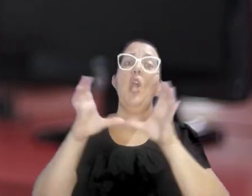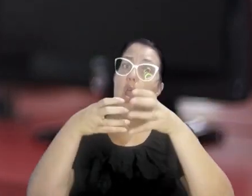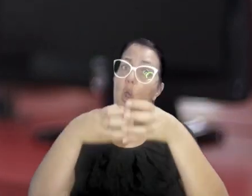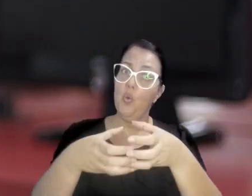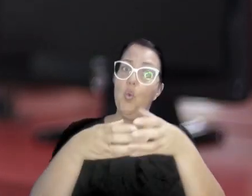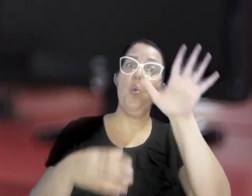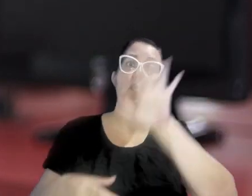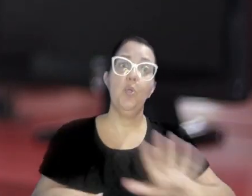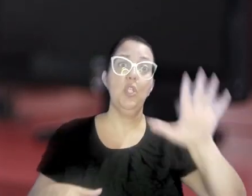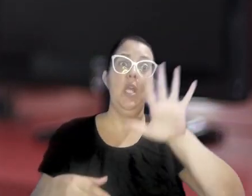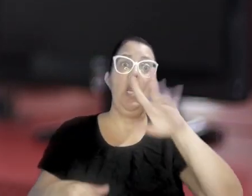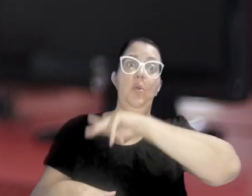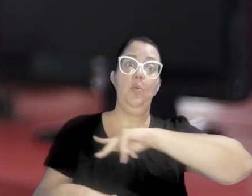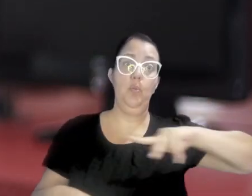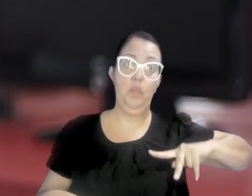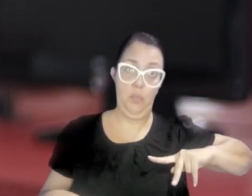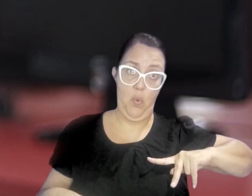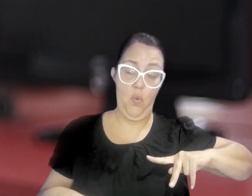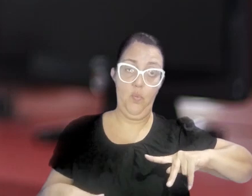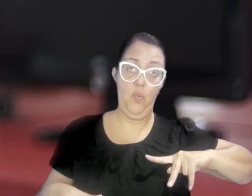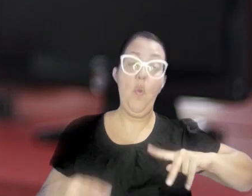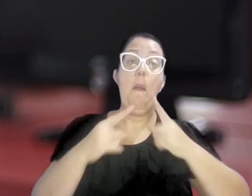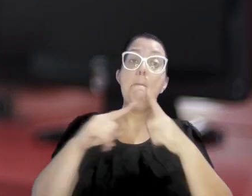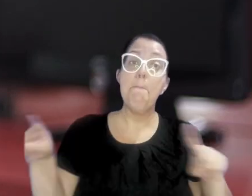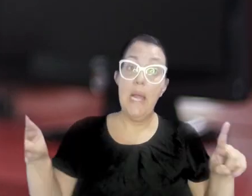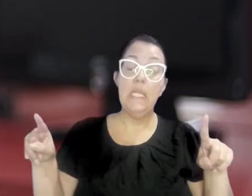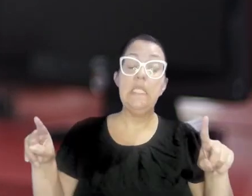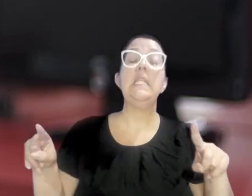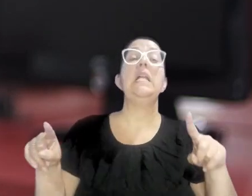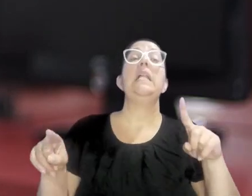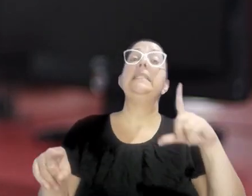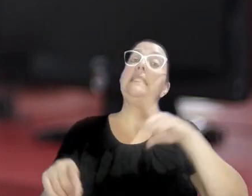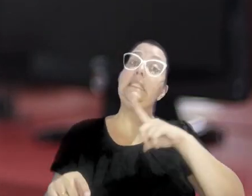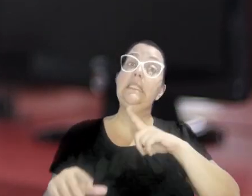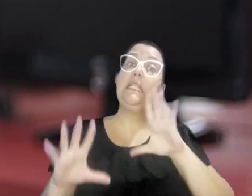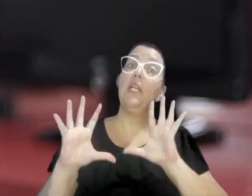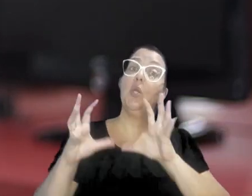é um direito de todos, e então, isso faz com que a coletividade...